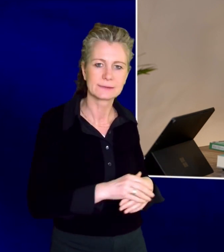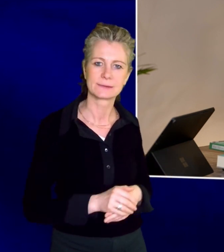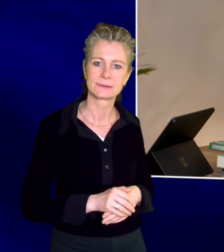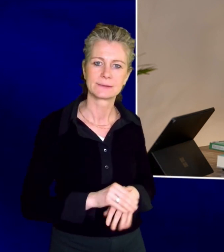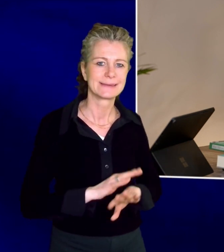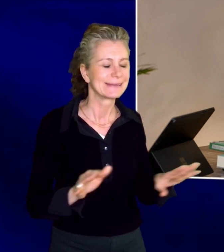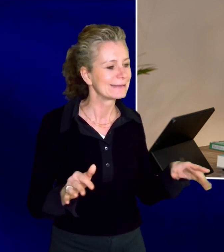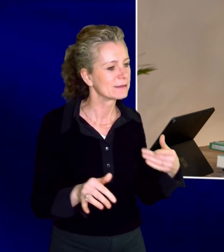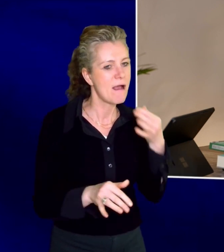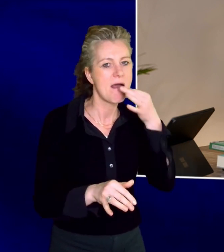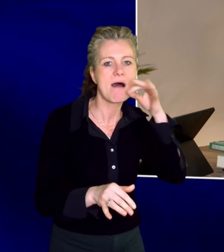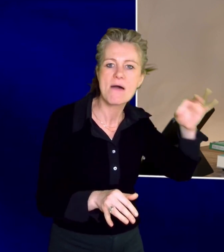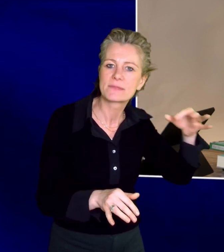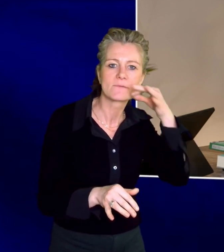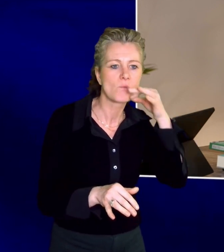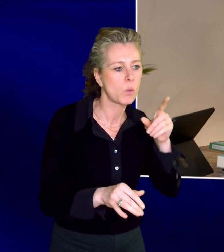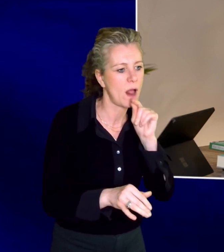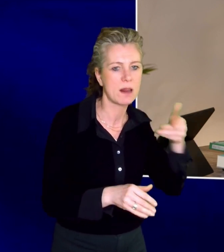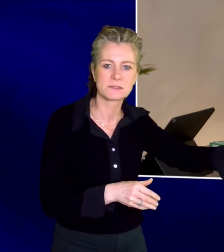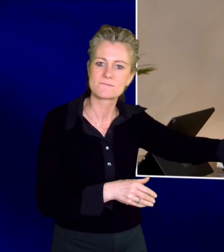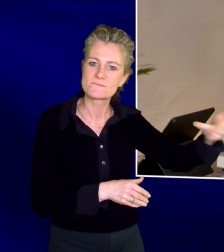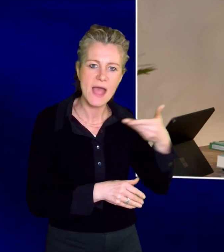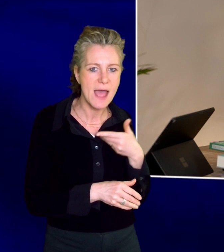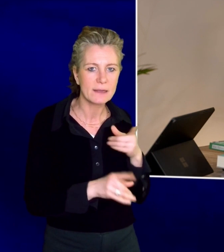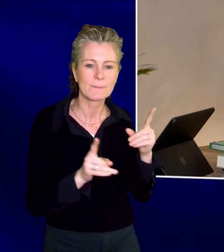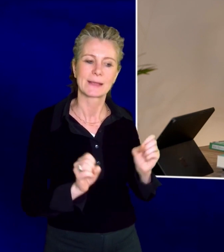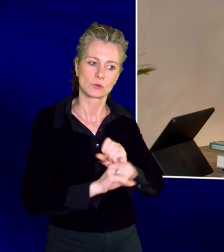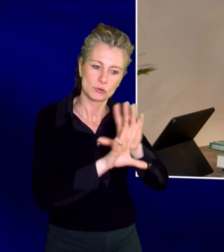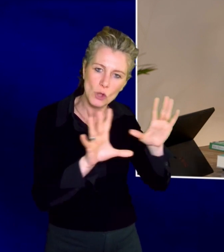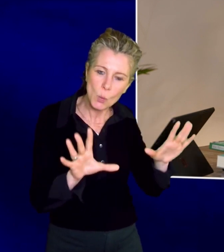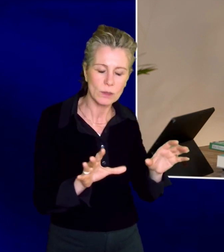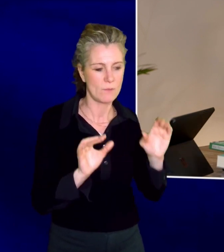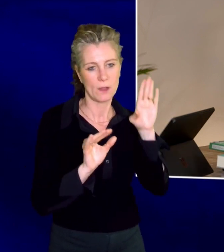Maar die zodanig kunnen luisteren dat iemand zich ten gronde kan uitspreken...